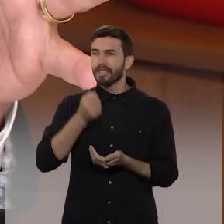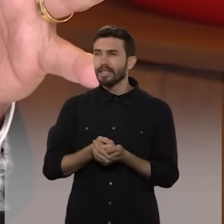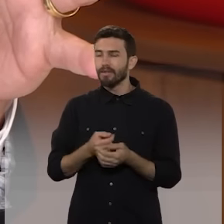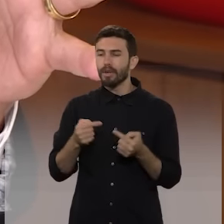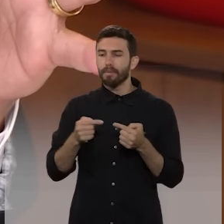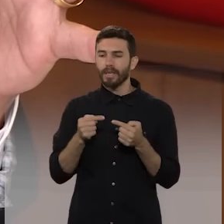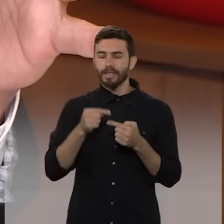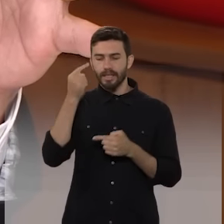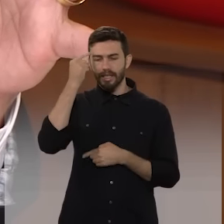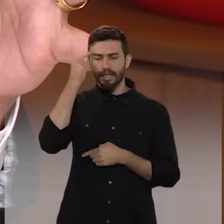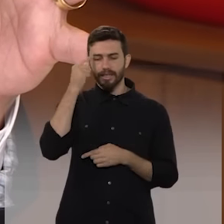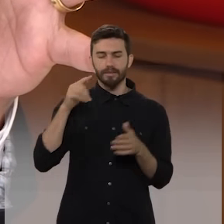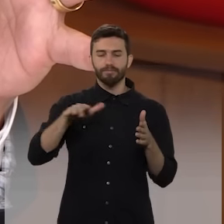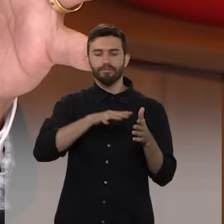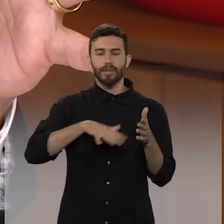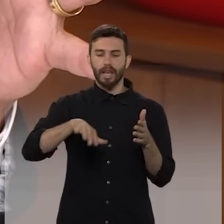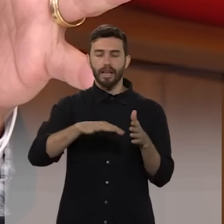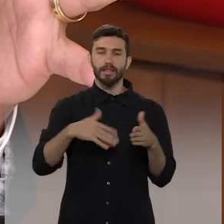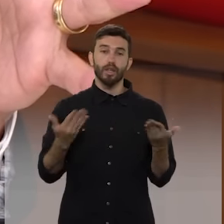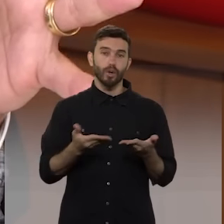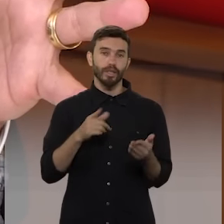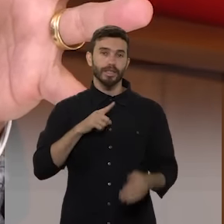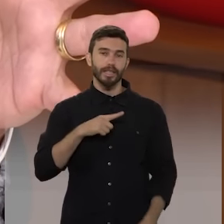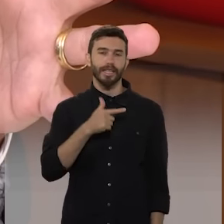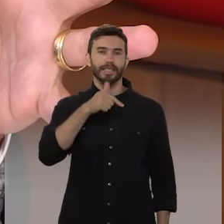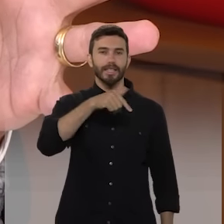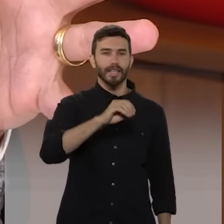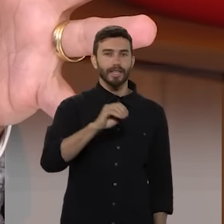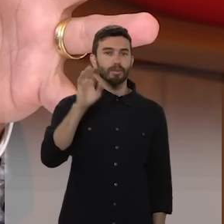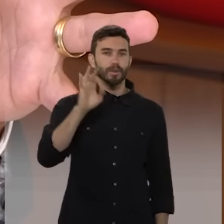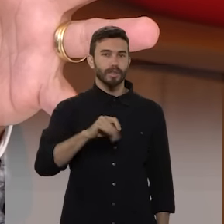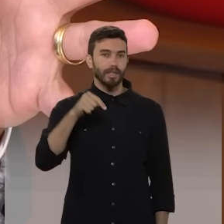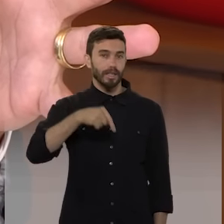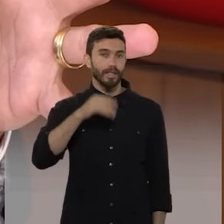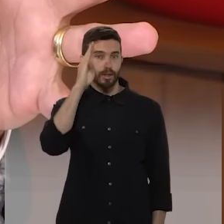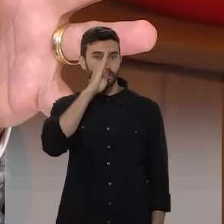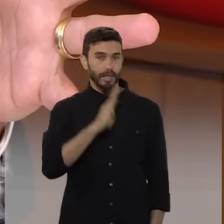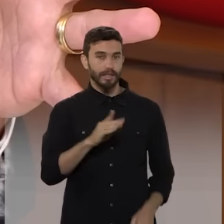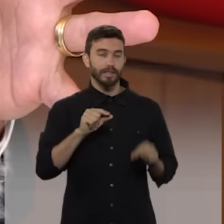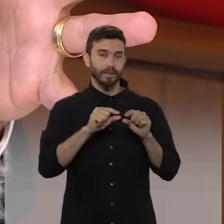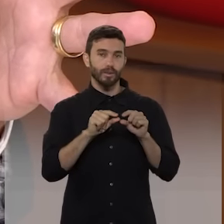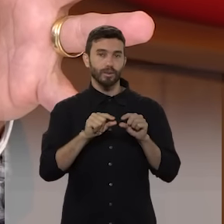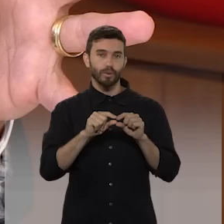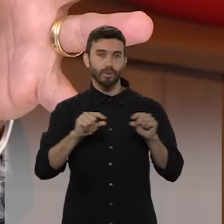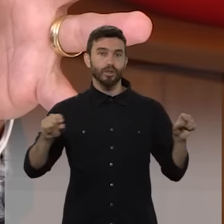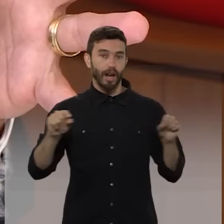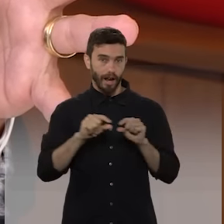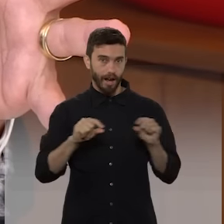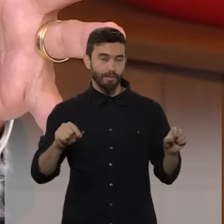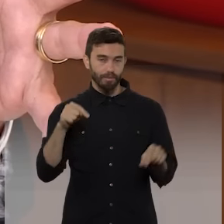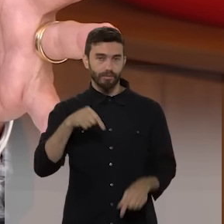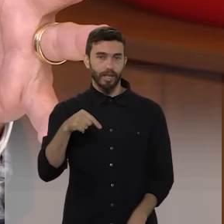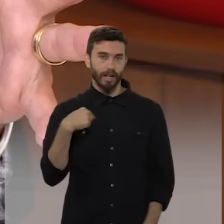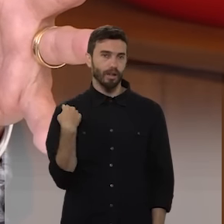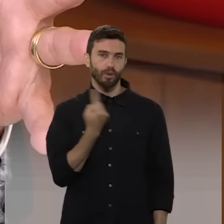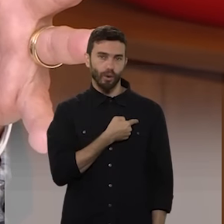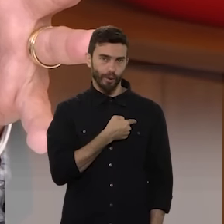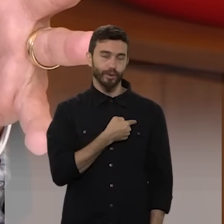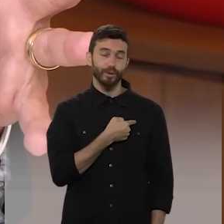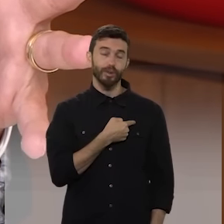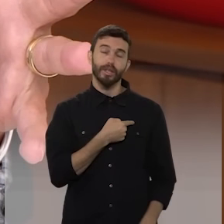hoje nós temos algo em torno de 70% do mercado brasileiro de cabos, isso nos deixa numa condição